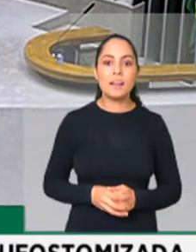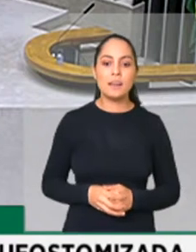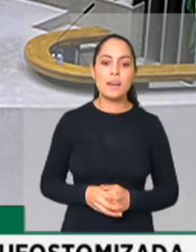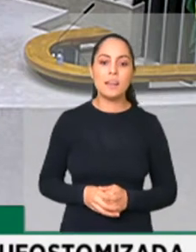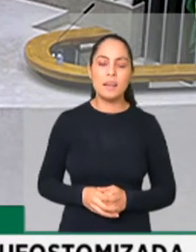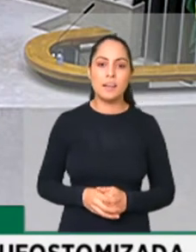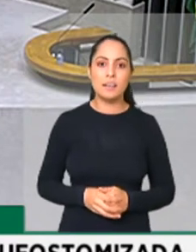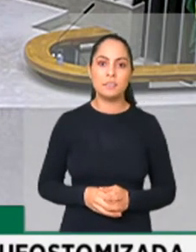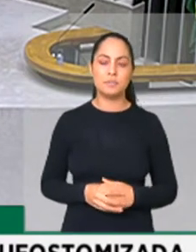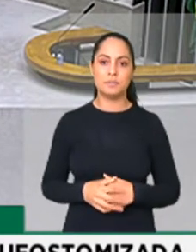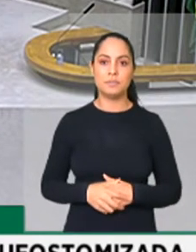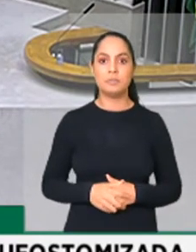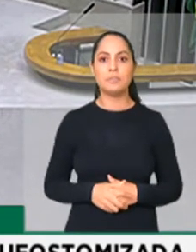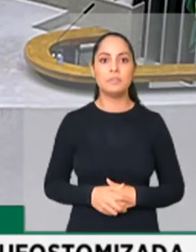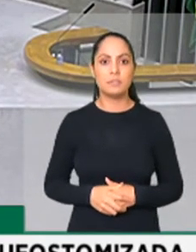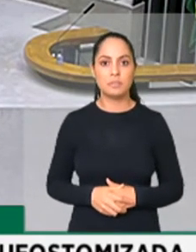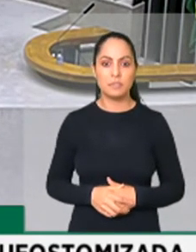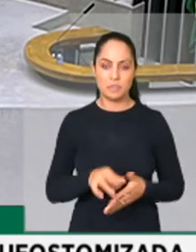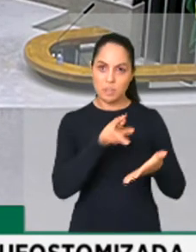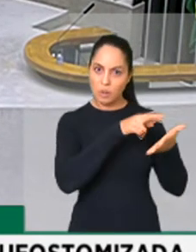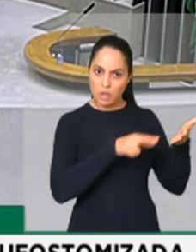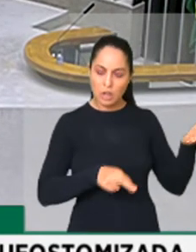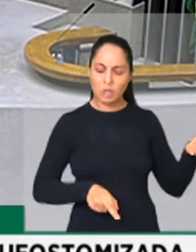DO DIA 18 DE FEVEREIRO... -- [PRESIDENTE]: DEPUTADO ALUISIO MENDES FAZER A LEITURA DO PARECER PELO DEPUTADO